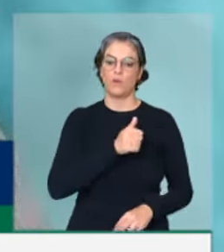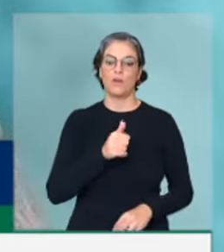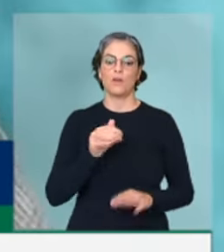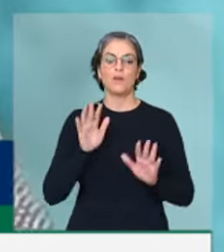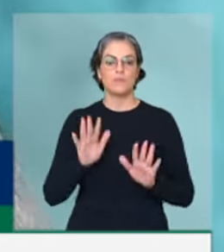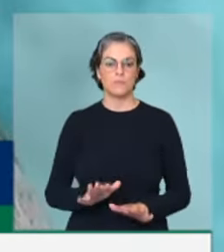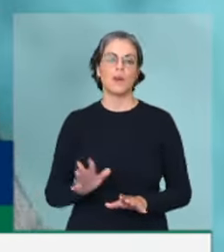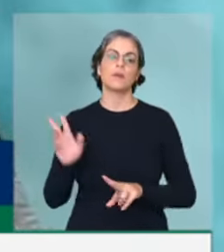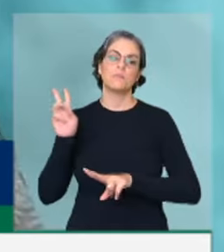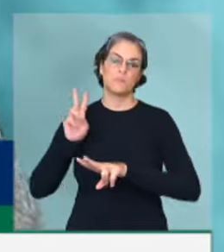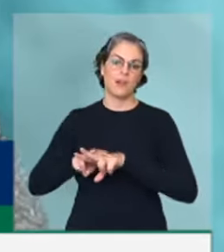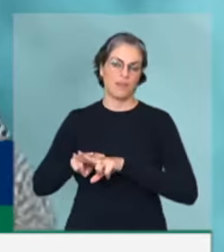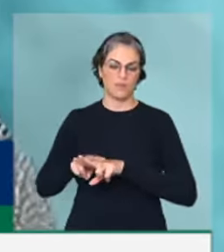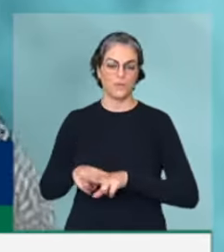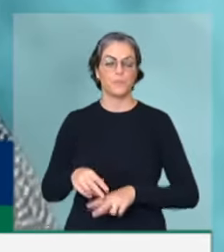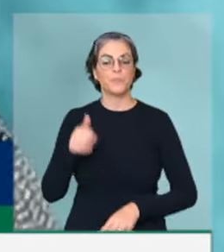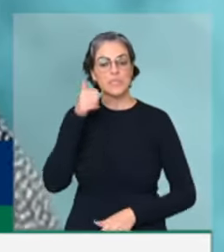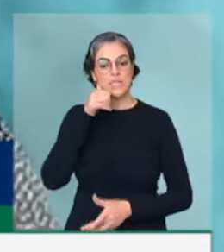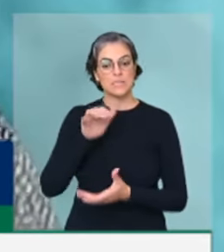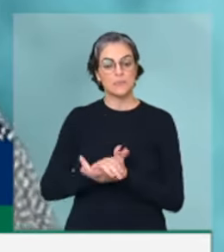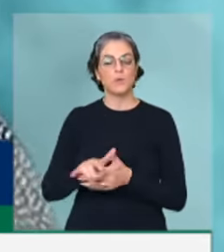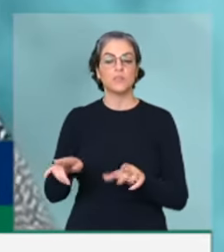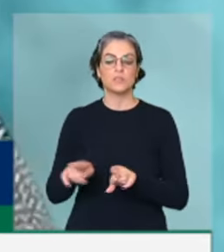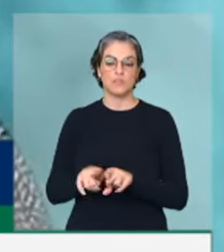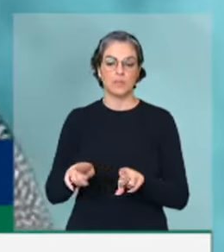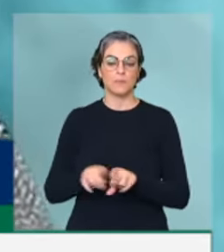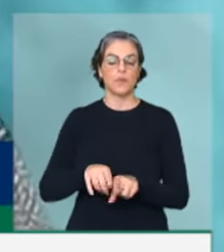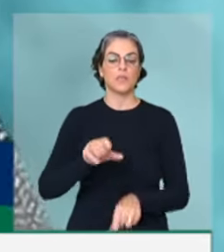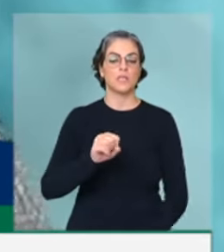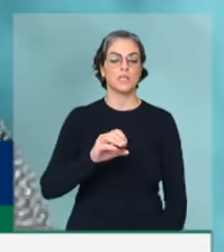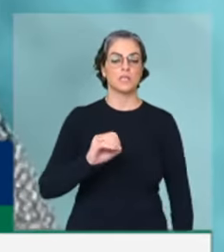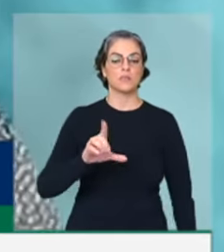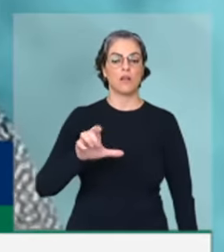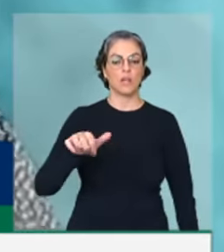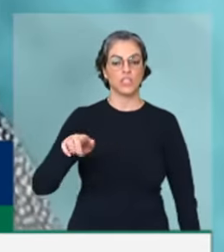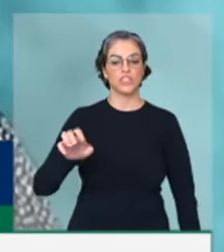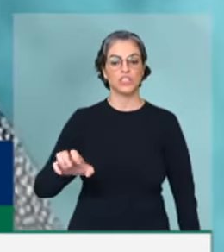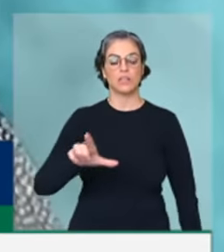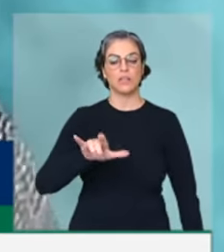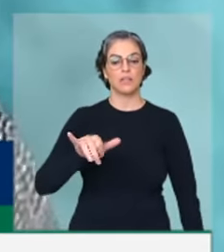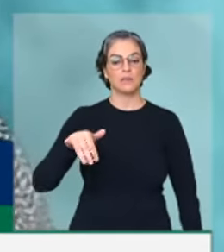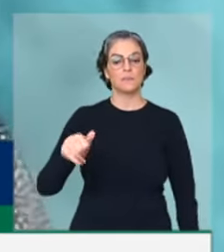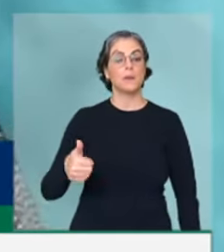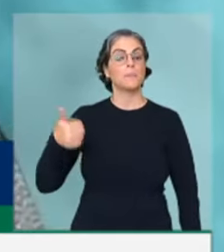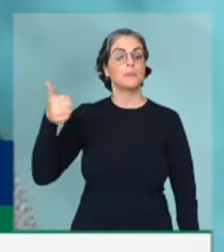TAMBÉM, SOLANGE LIMA TRANSFORMA-SE NA PRIMEIRA MULHER PRESA POLÍTICA DA BAHIA. JULGADA E CONDENADA....